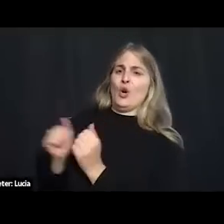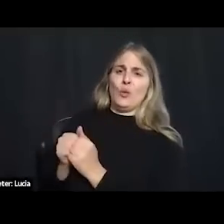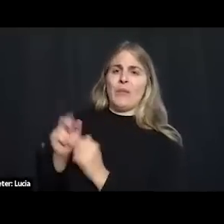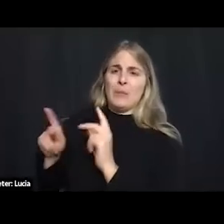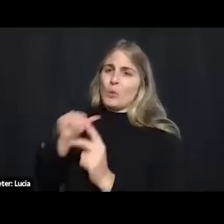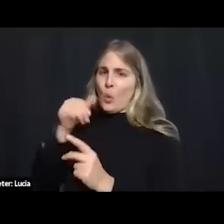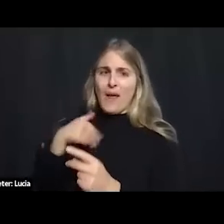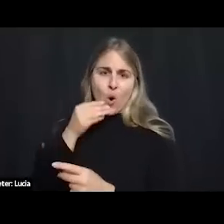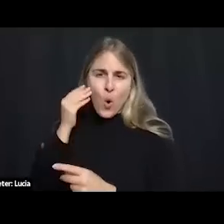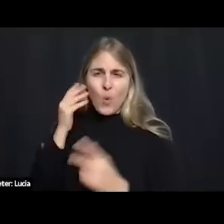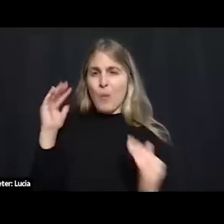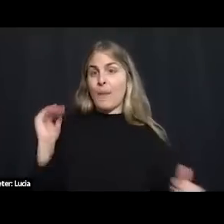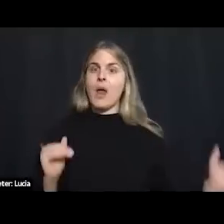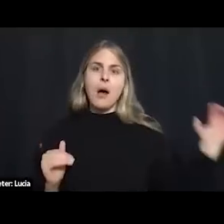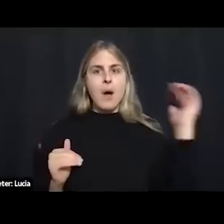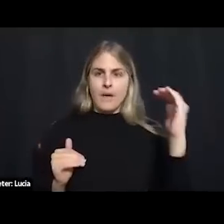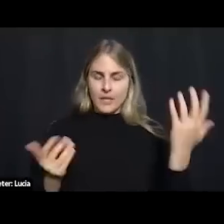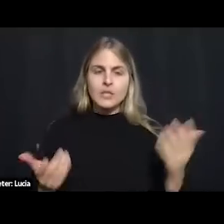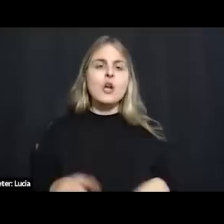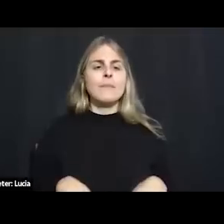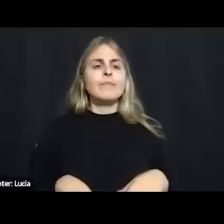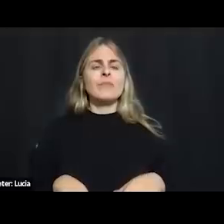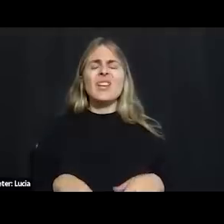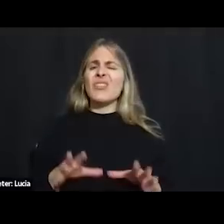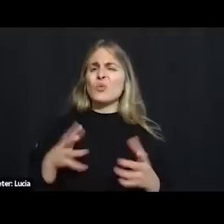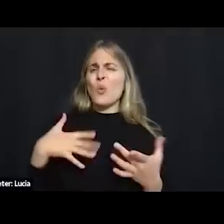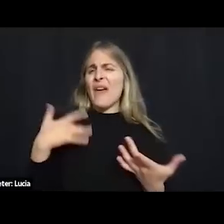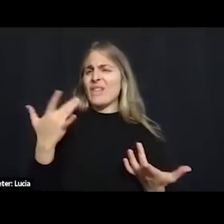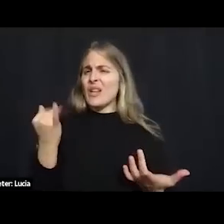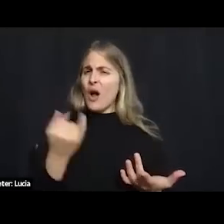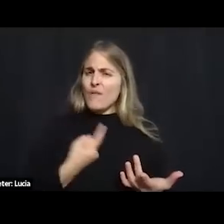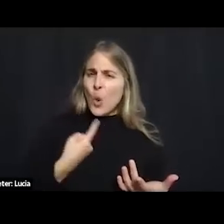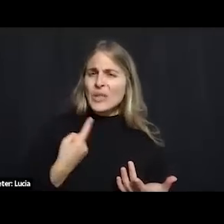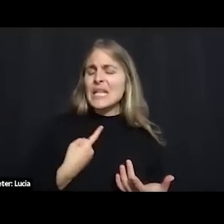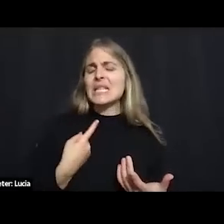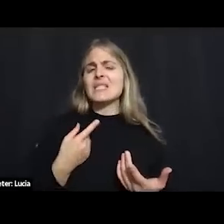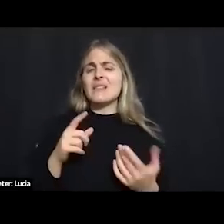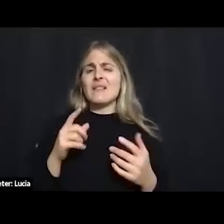Podemos ver que esta idea de la soledad no es sencilla. Era un proceso complejo y diverso,